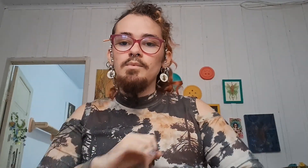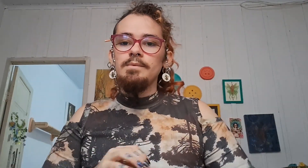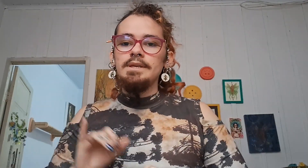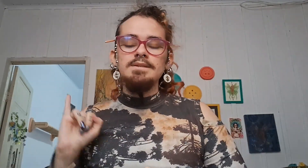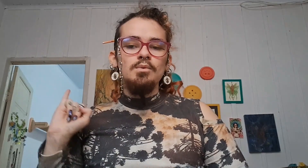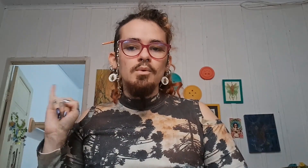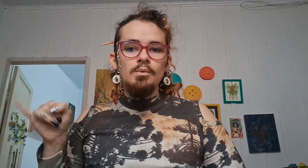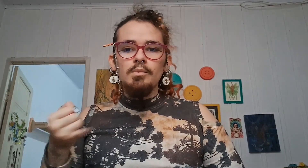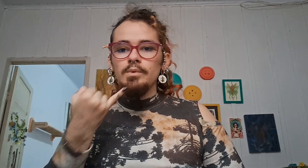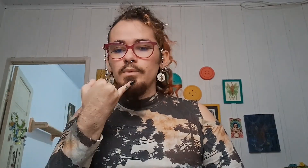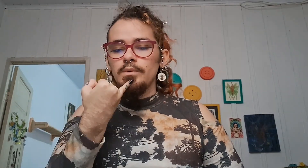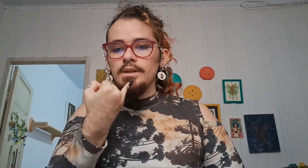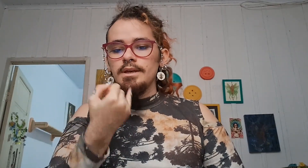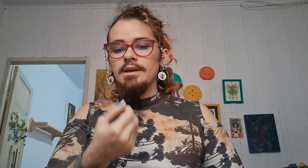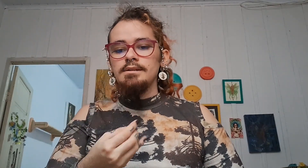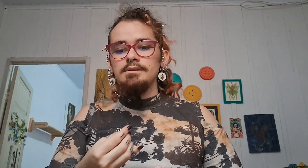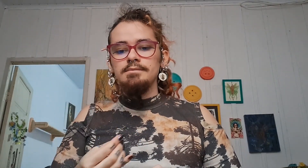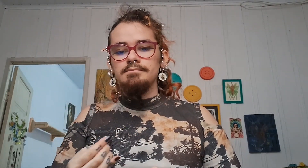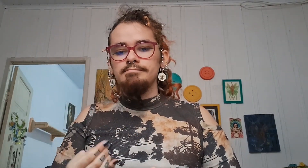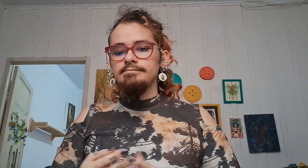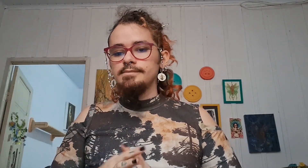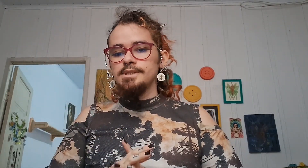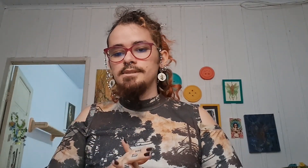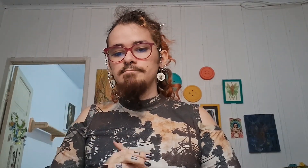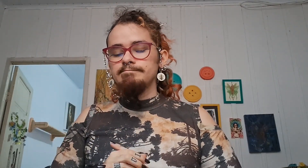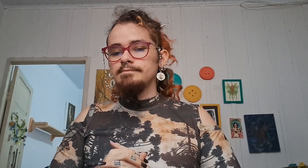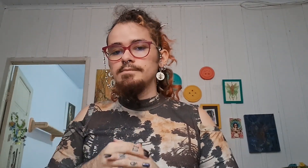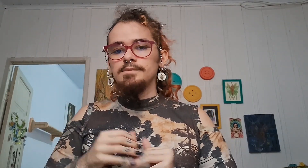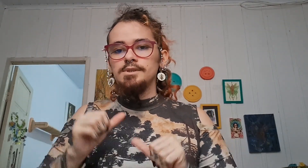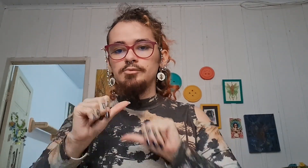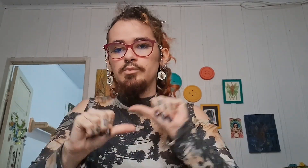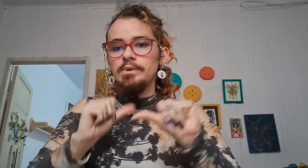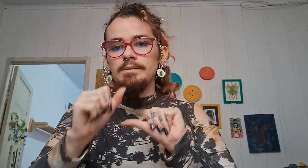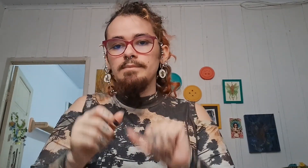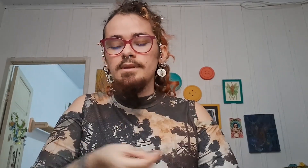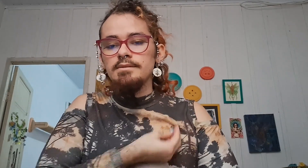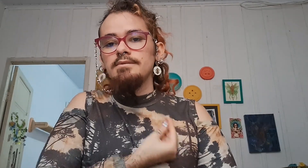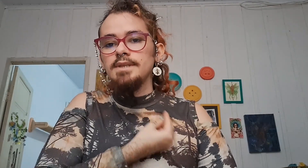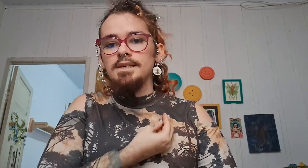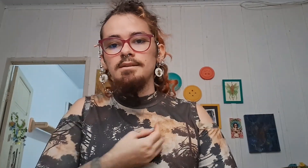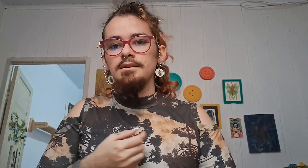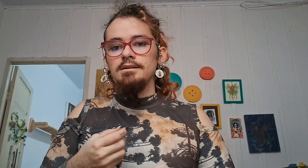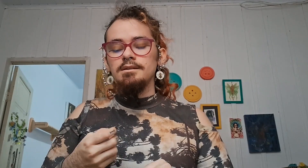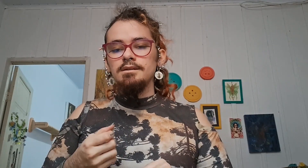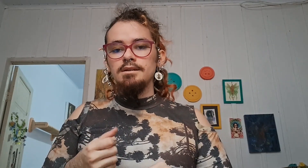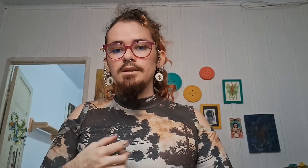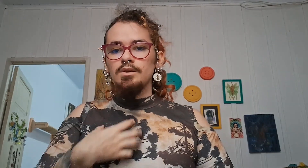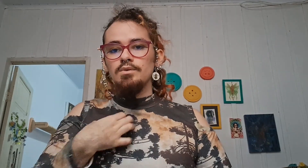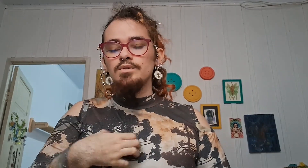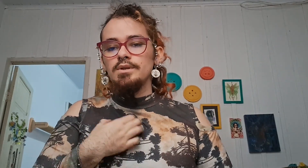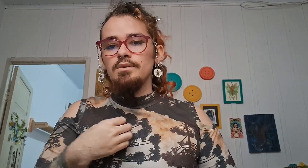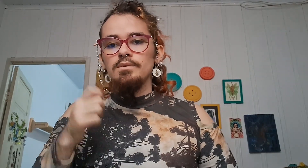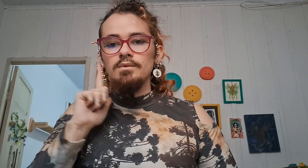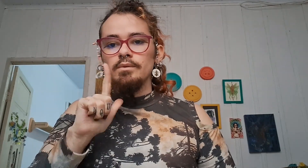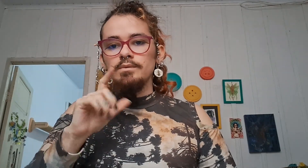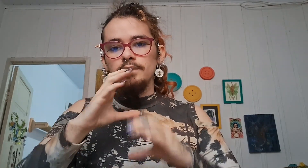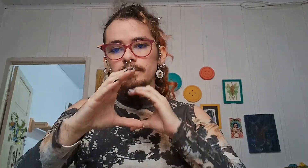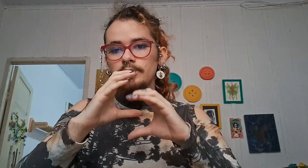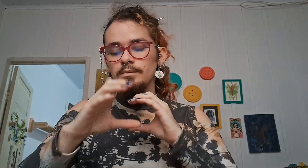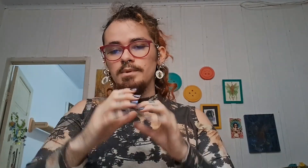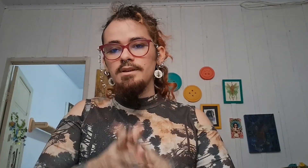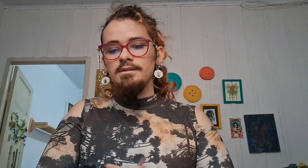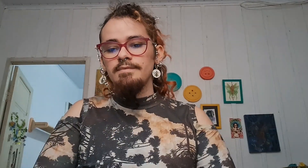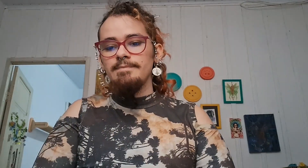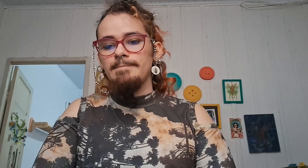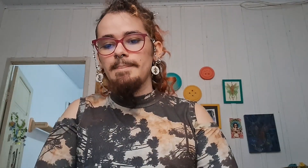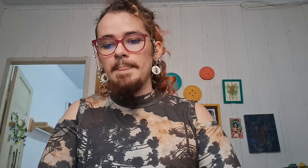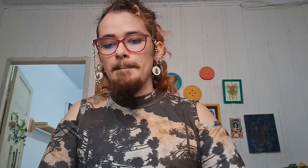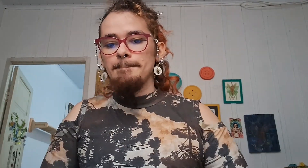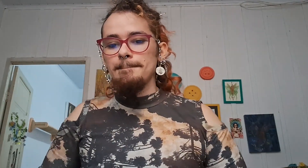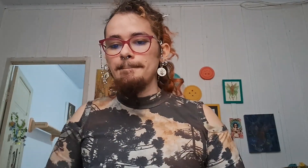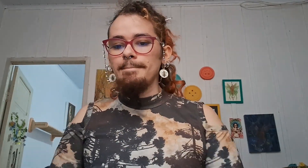e a opurtunidade que mudou minha vida conseguir meu jeito de me comunicar